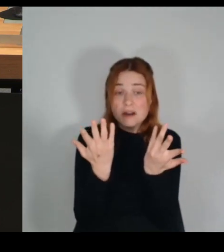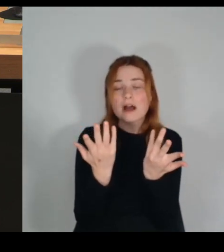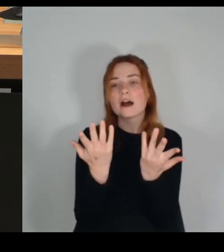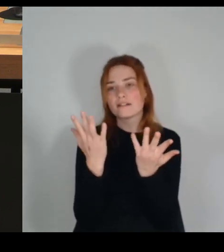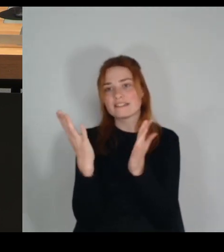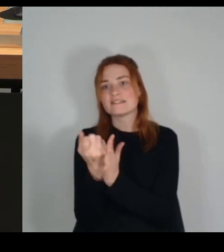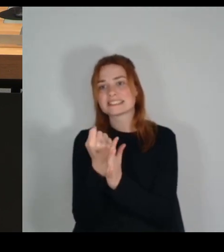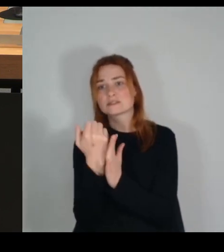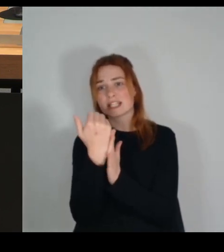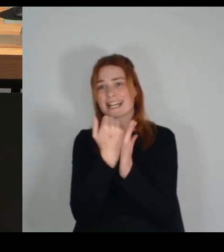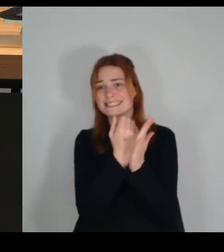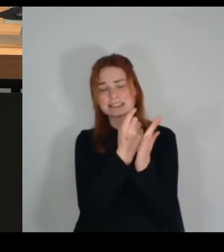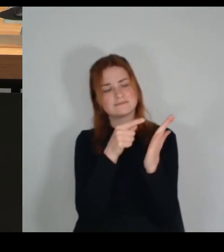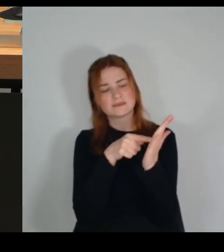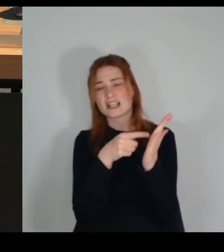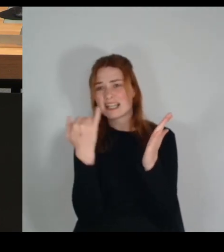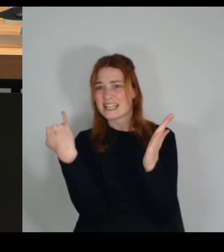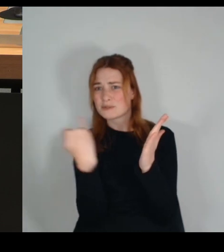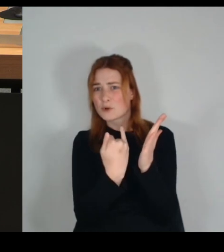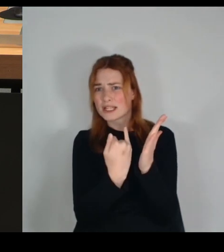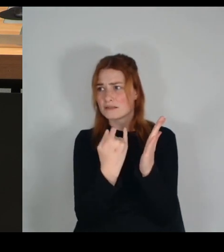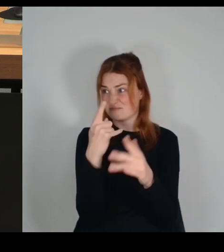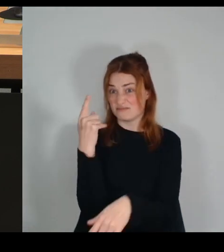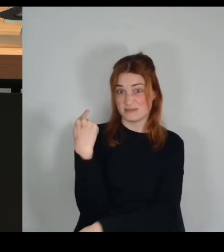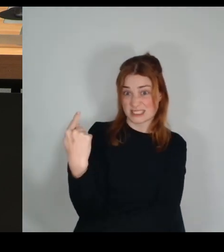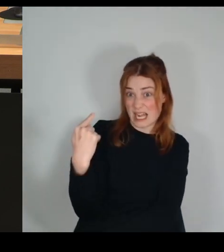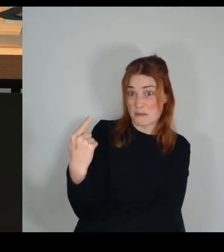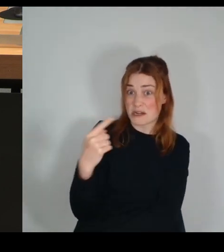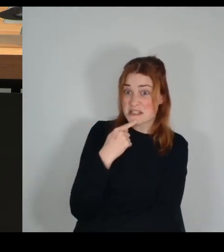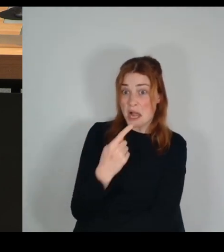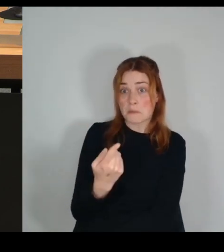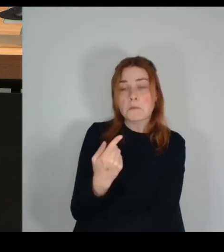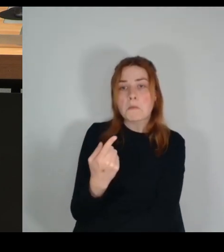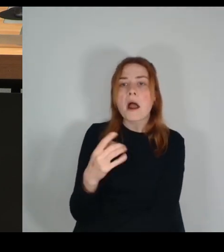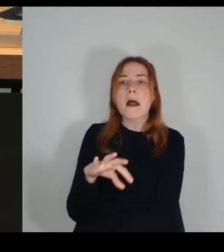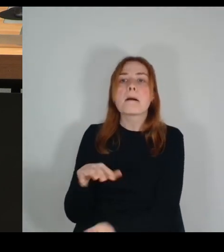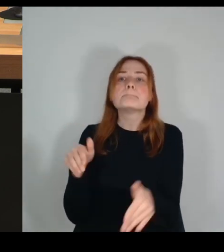Haus parlamentarische Arbeit. Und damit ist eigentlich auch alles gesagt, meine Damen und Herren.